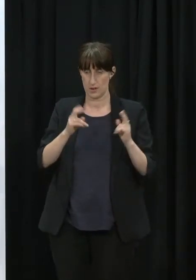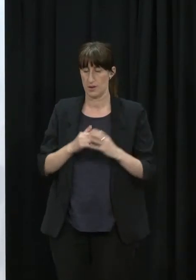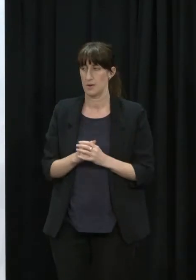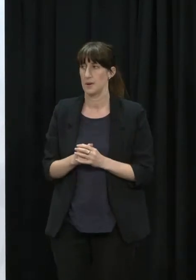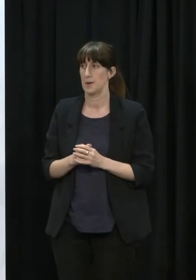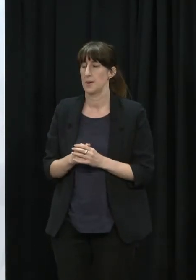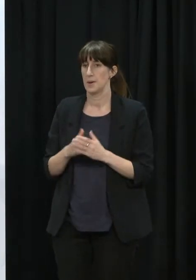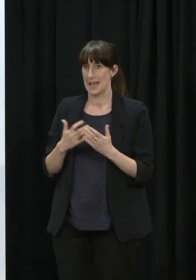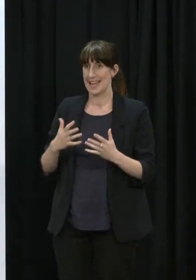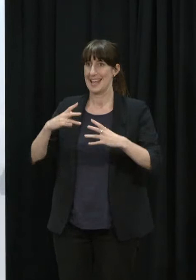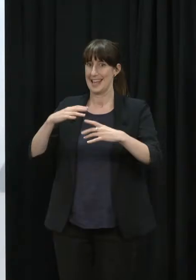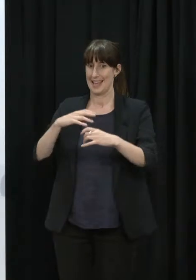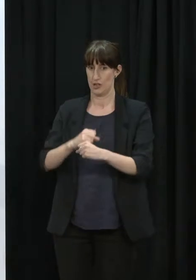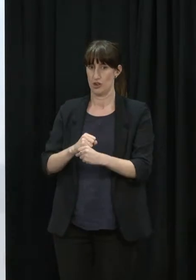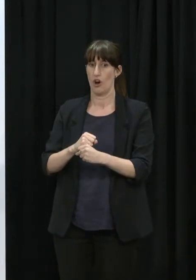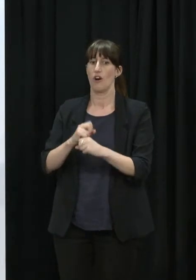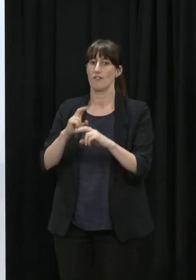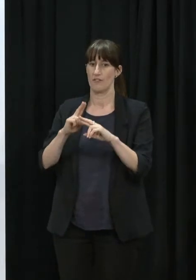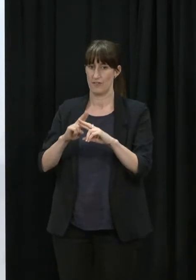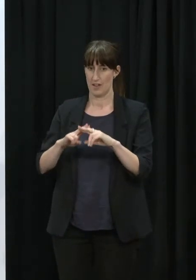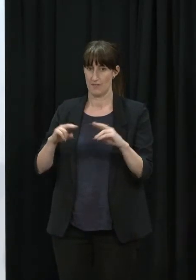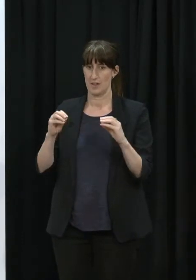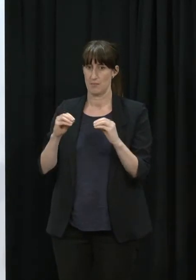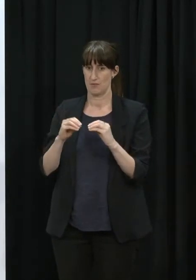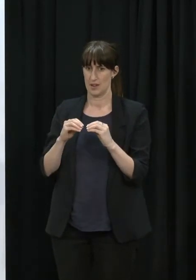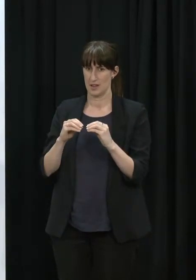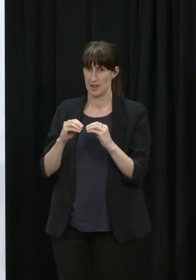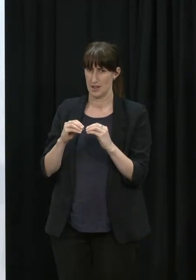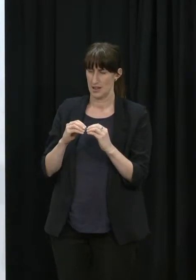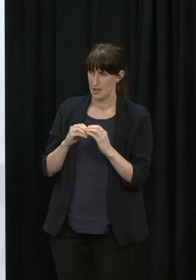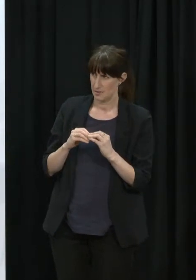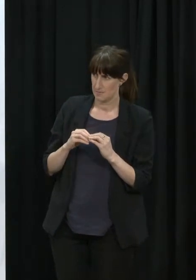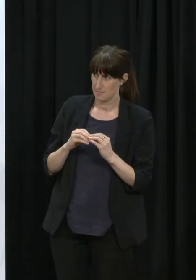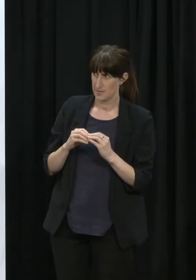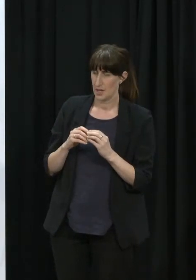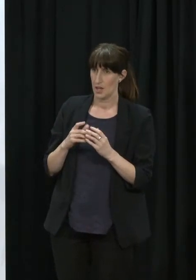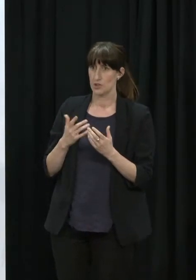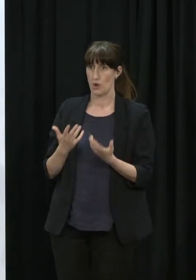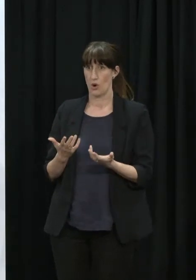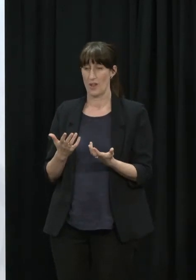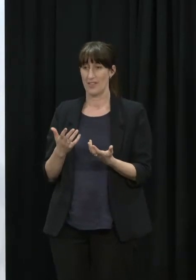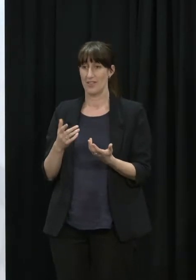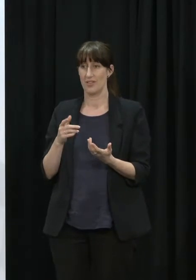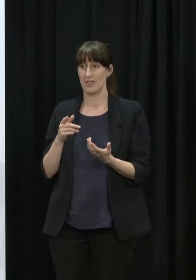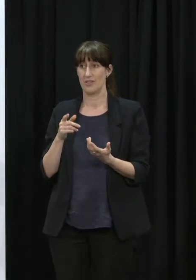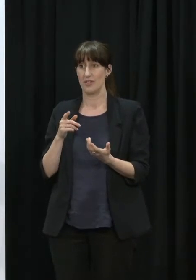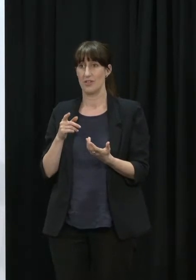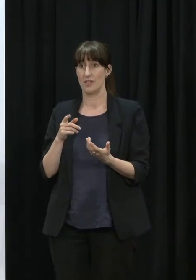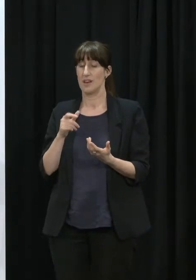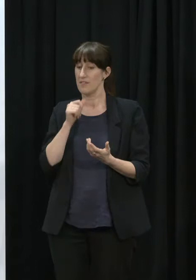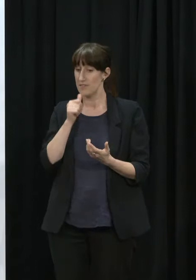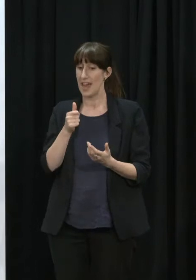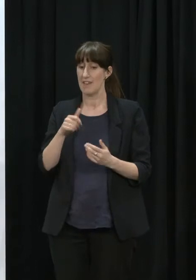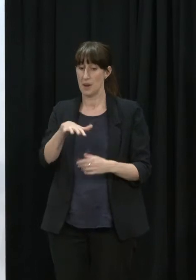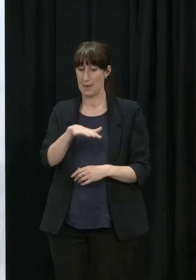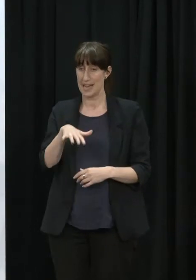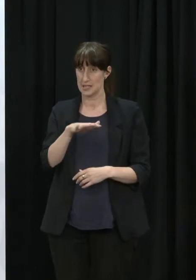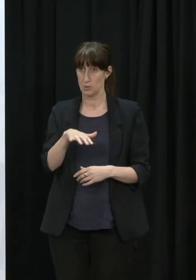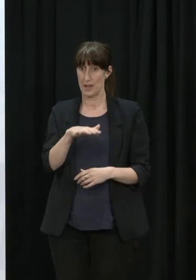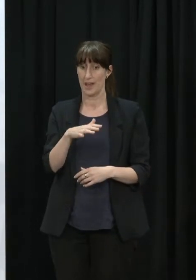motuhake ake. Ina whakaaro koe